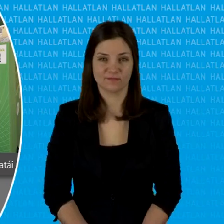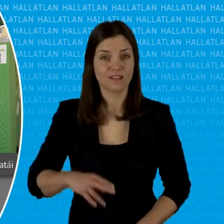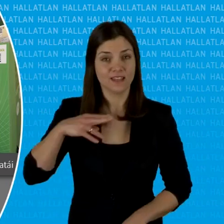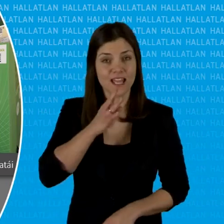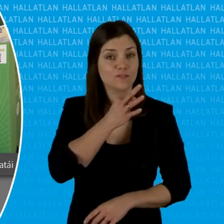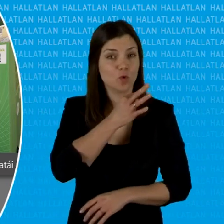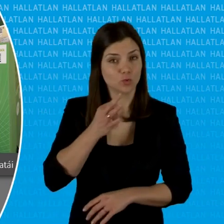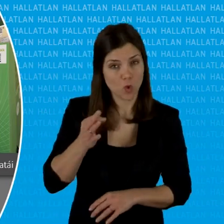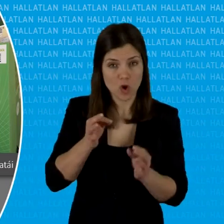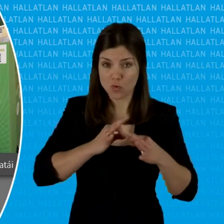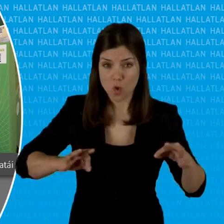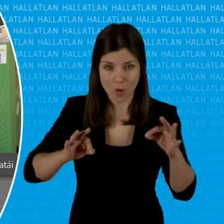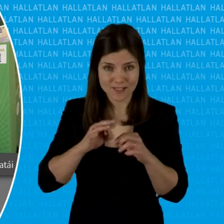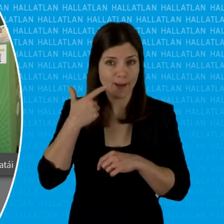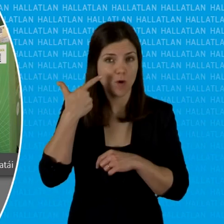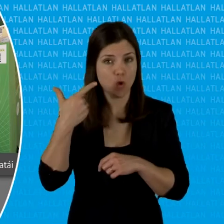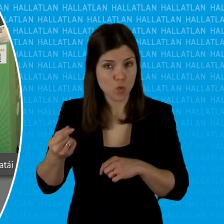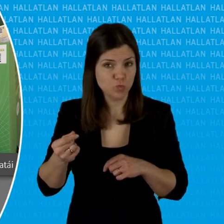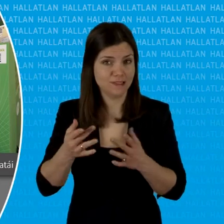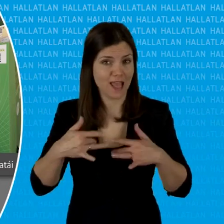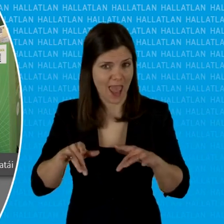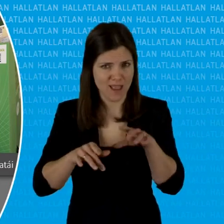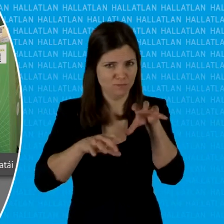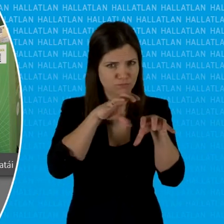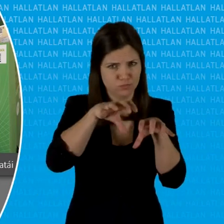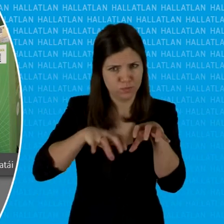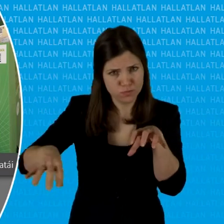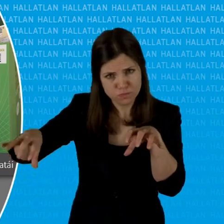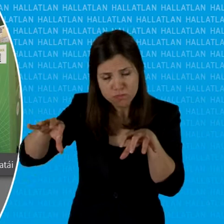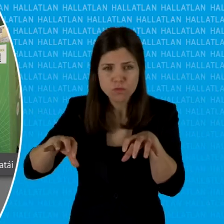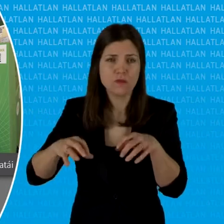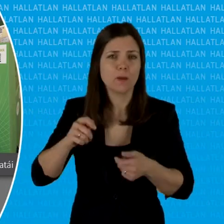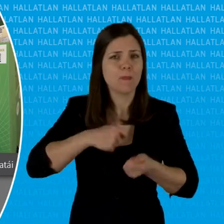Hétfőtől az országban 20 helyen,